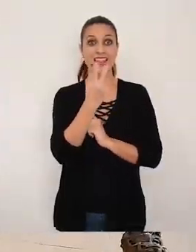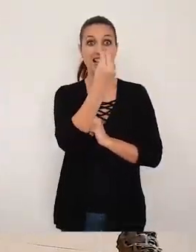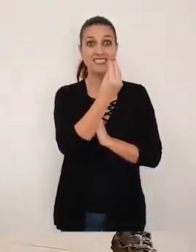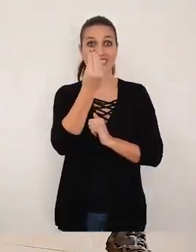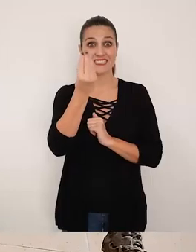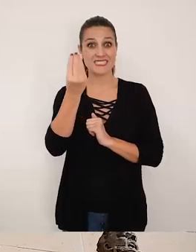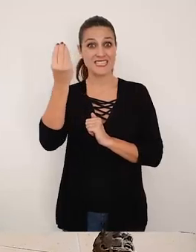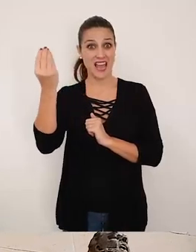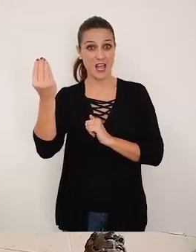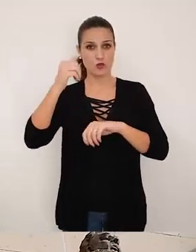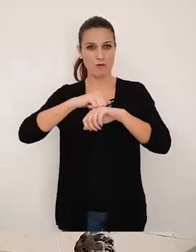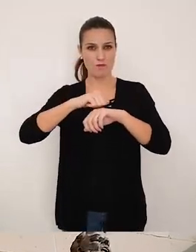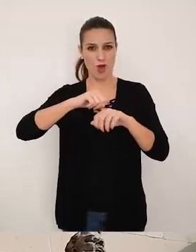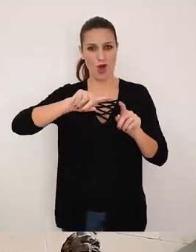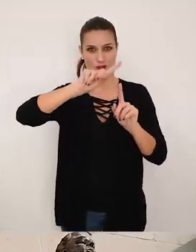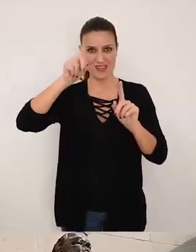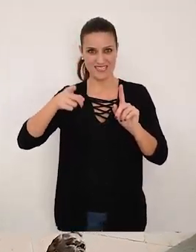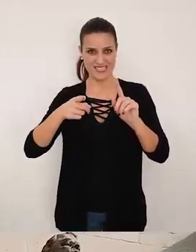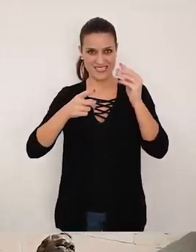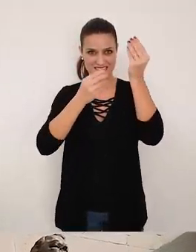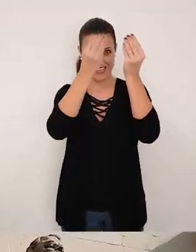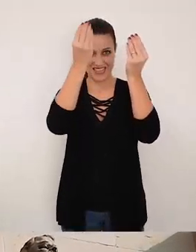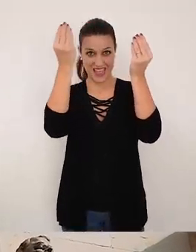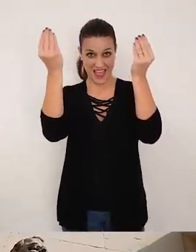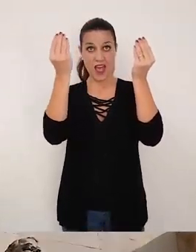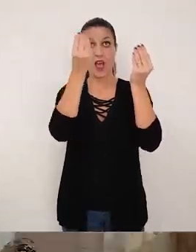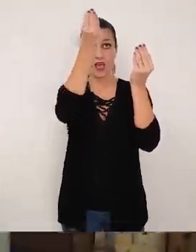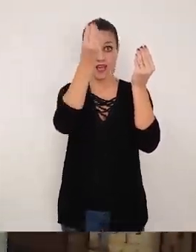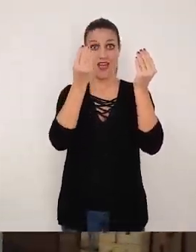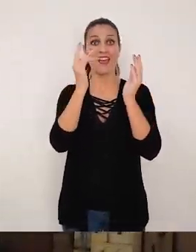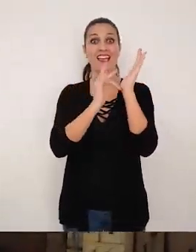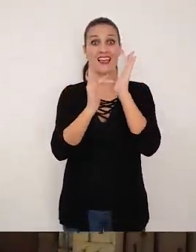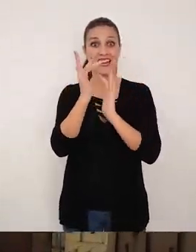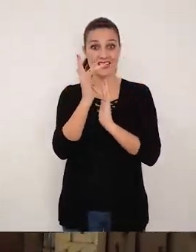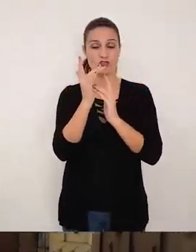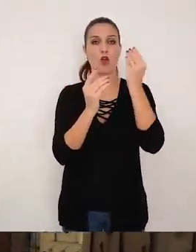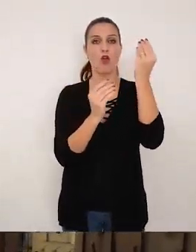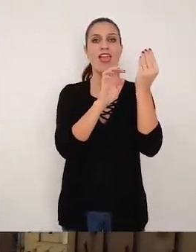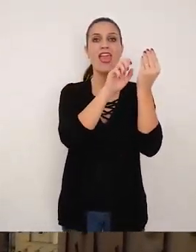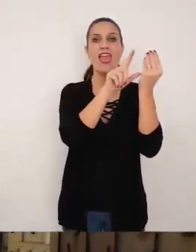Le tre statue che sormontano il portale d’ingresso rappresentano Cristo insieme ai profeti Elia